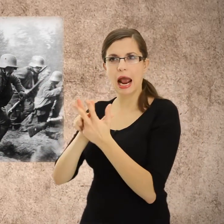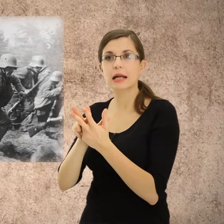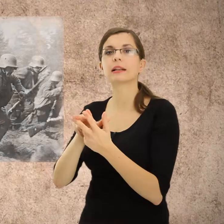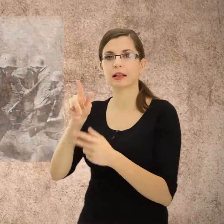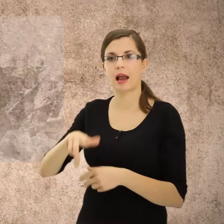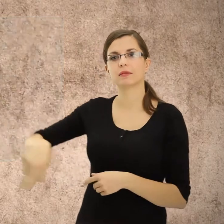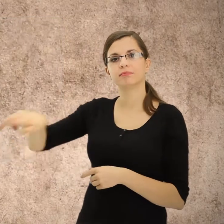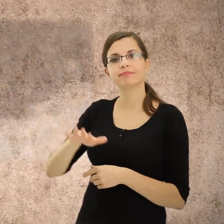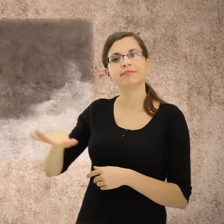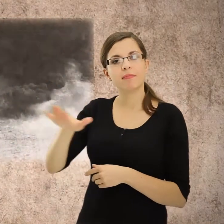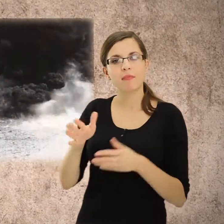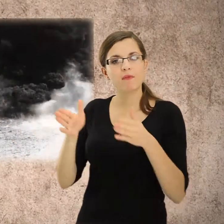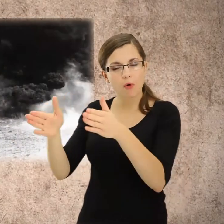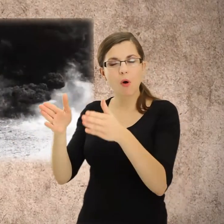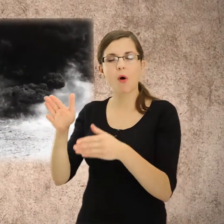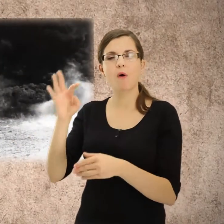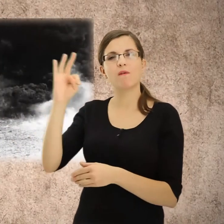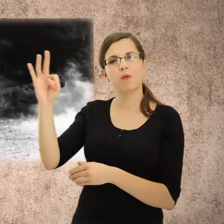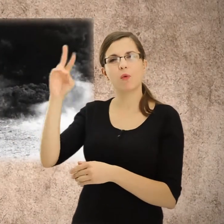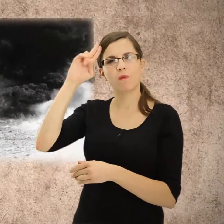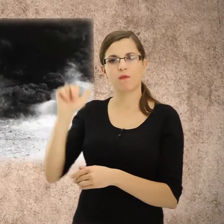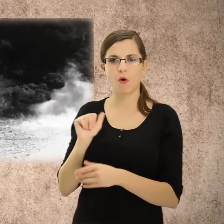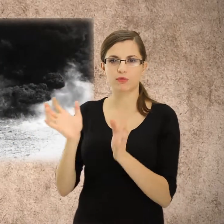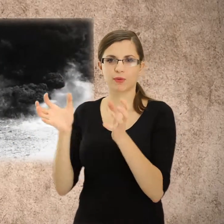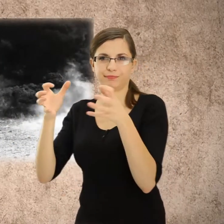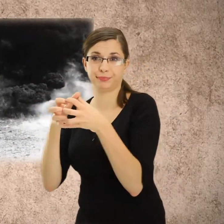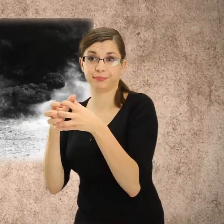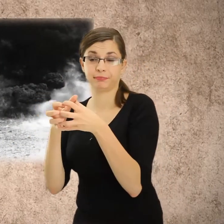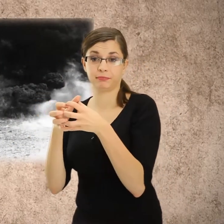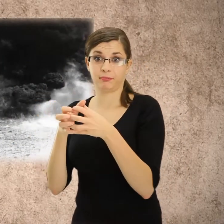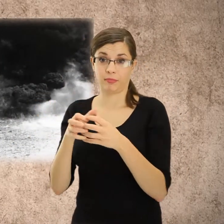na pozycje wojsk sprzymierzonych.